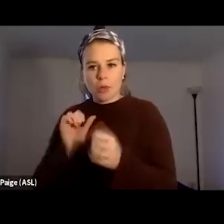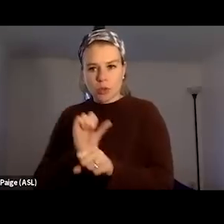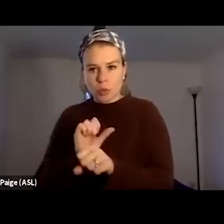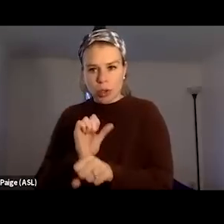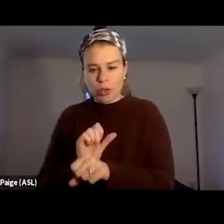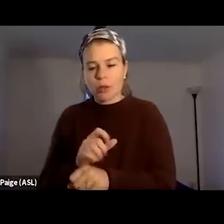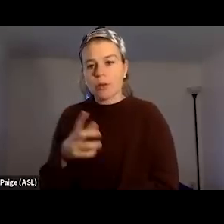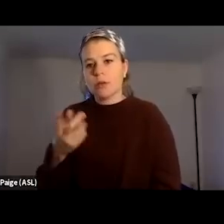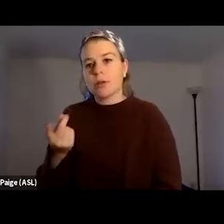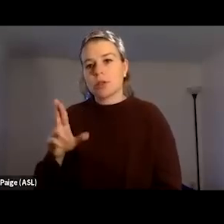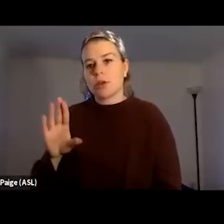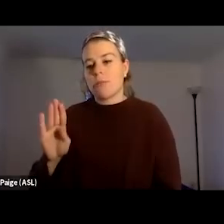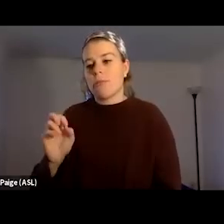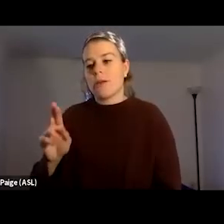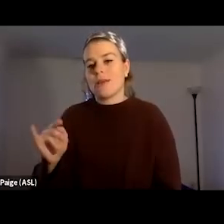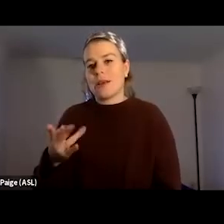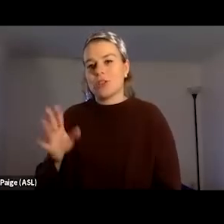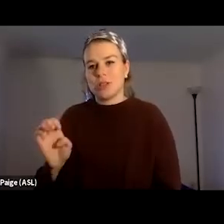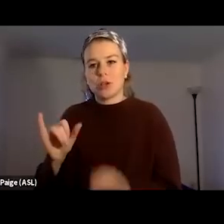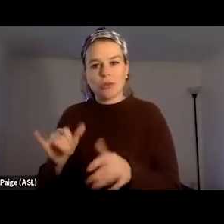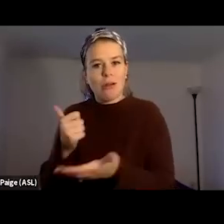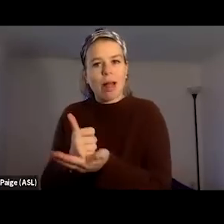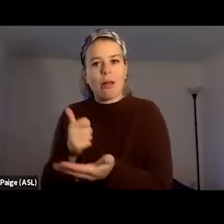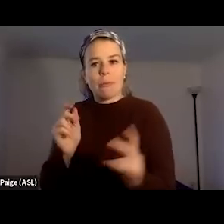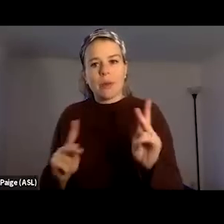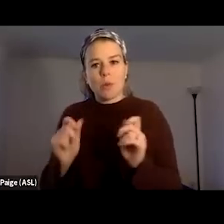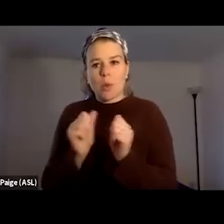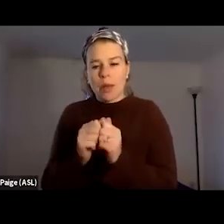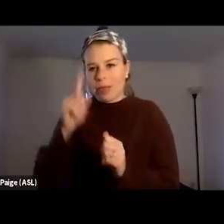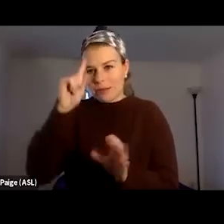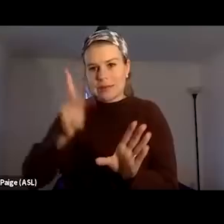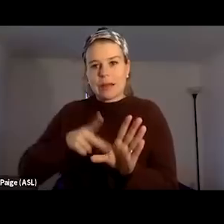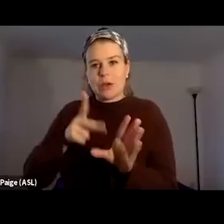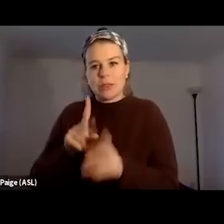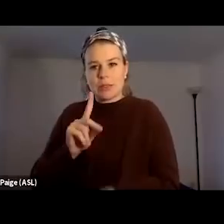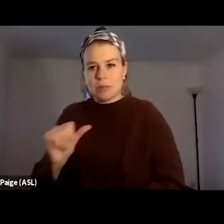La Dra. Baranoski podía ayudar a las personas con discapacidades psiquiátricas que se metían en problemas con la ley